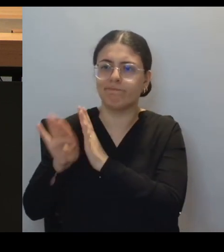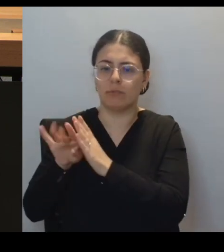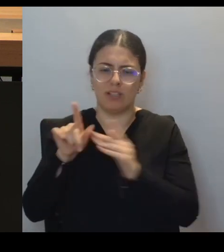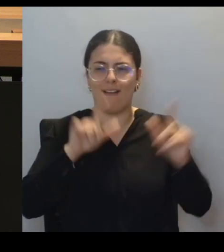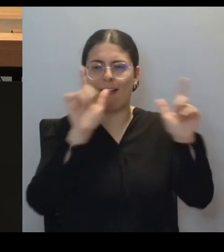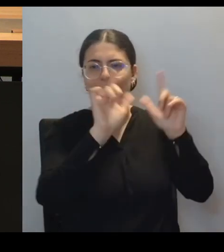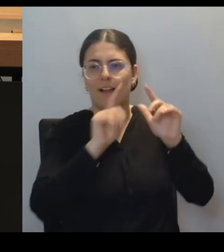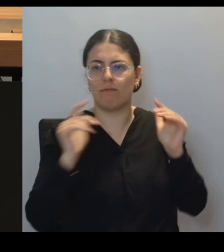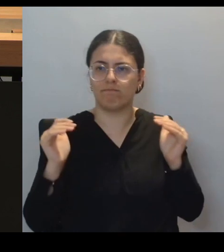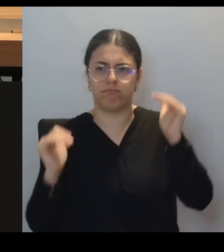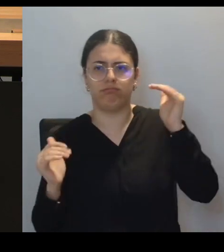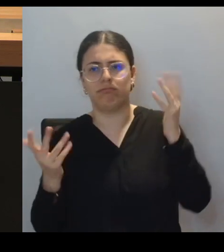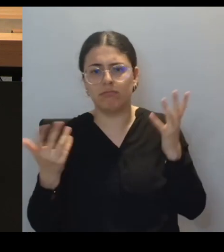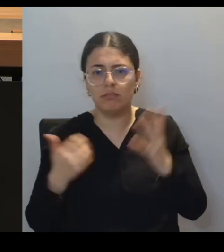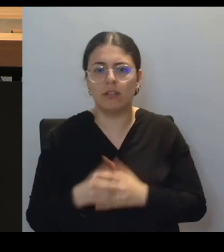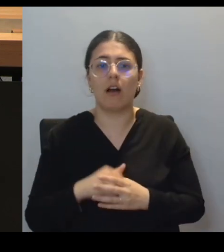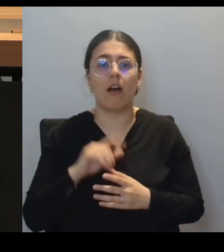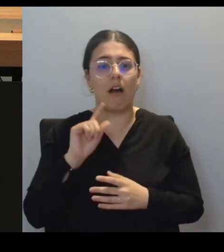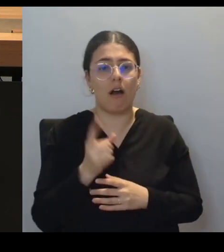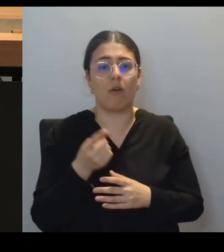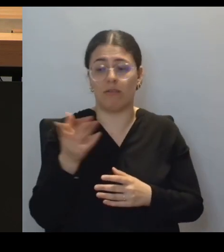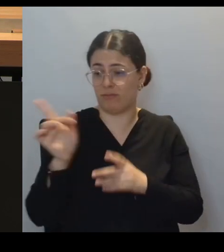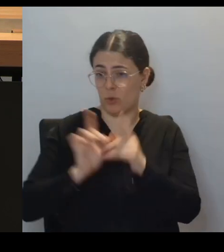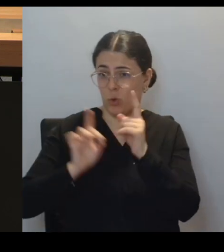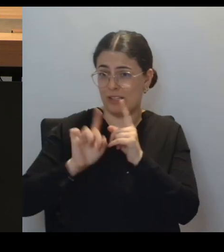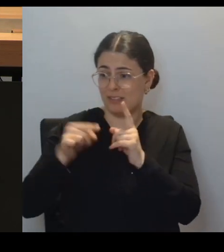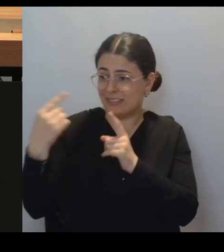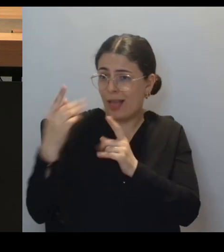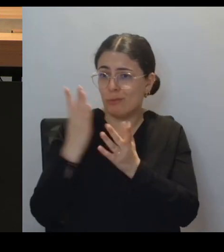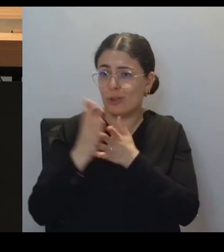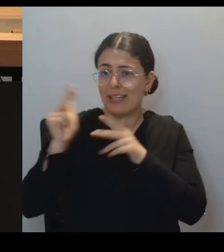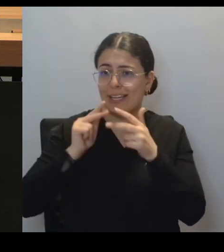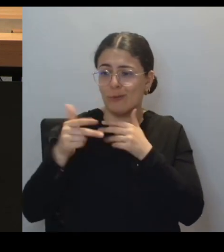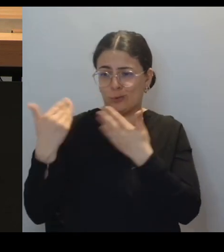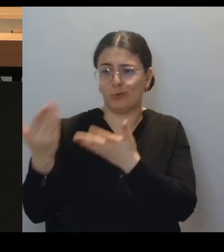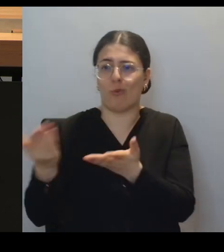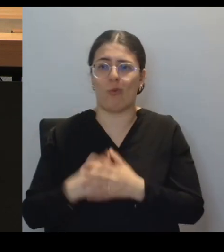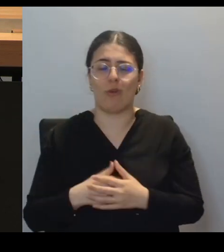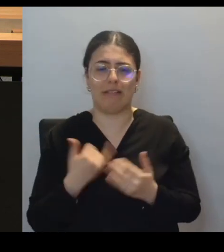Weshalb ich ehrlich gesagt ein bisschen verwundert bin, warum Sie während ihrer fast 7-jährigen Regierungszeit nichts